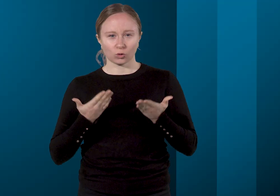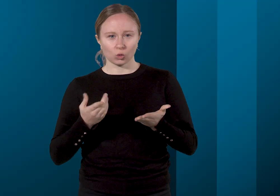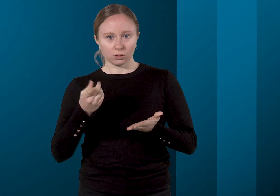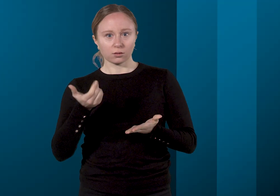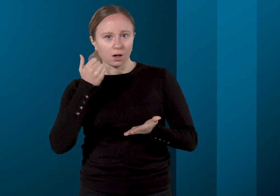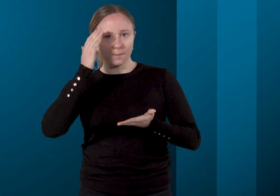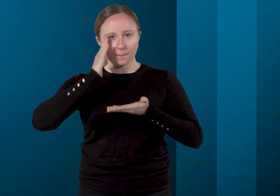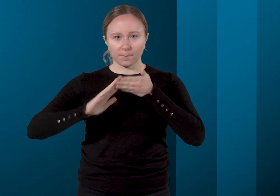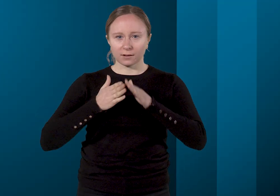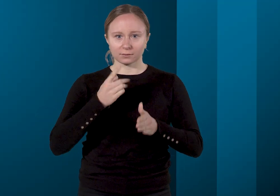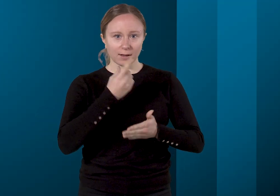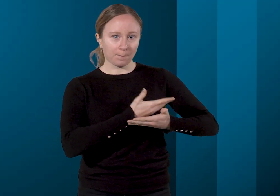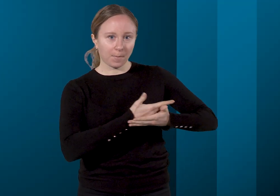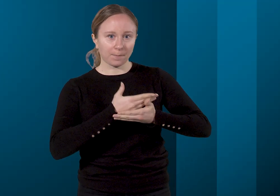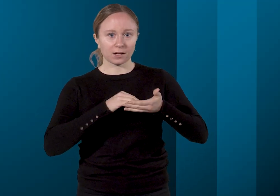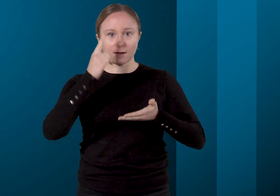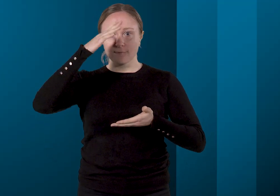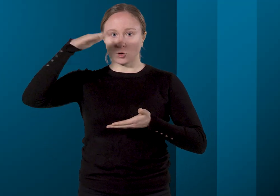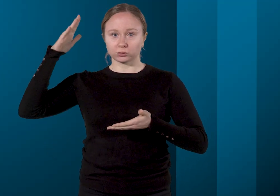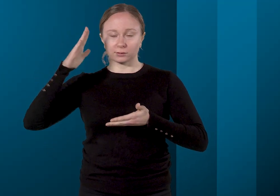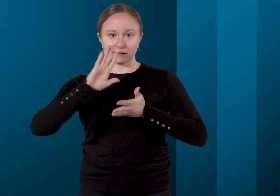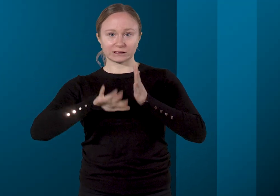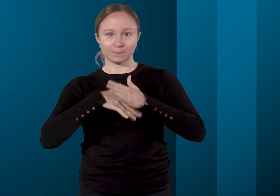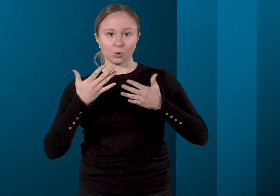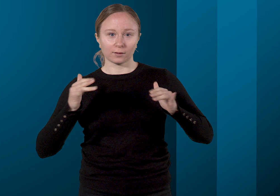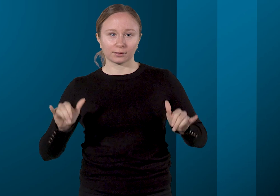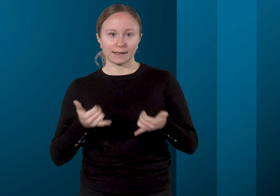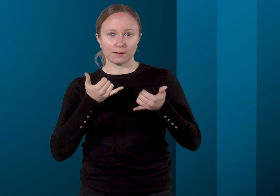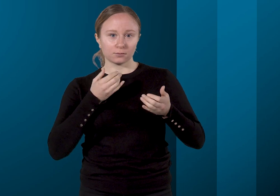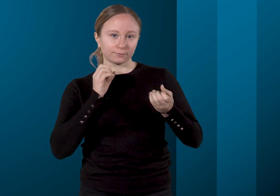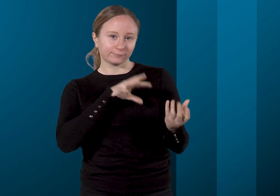Nu kan du bekanta dig med hur teckenspråkig tidig växelverkan -